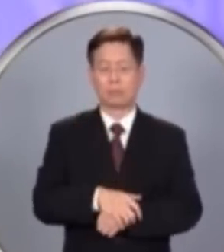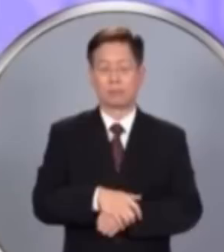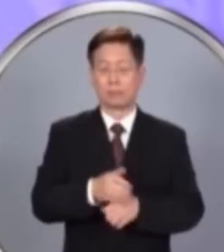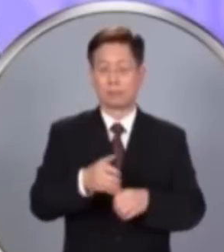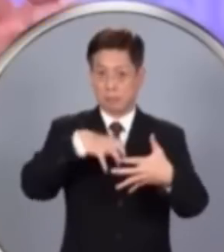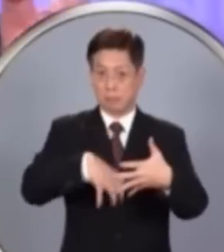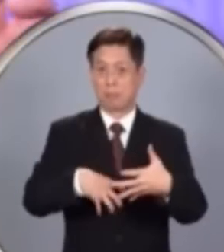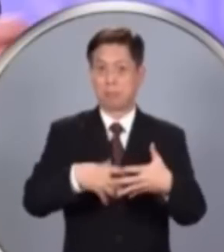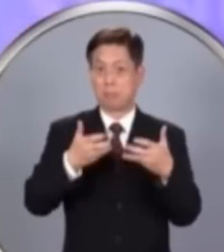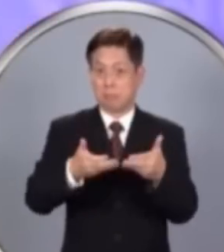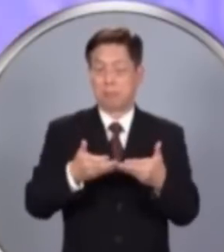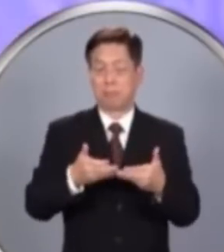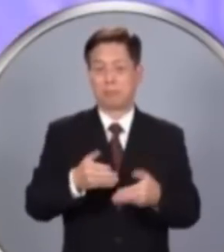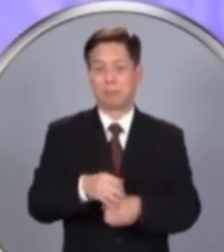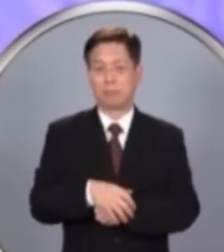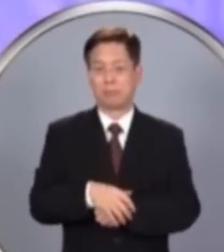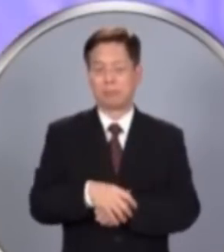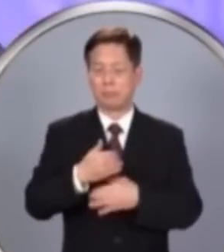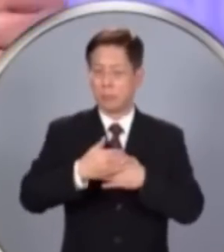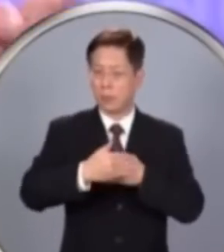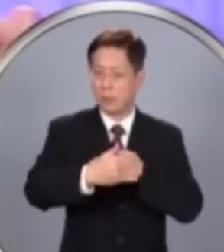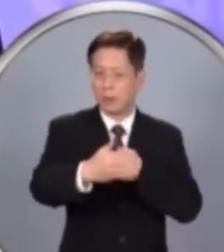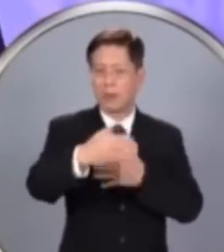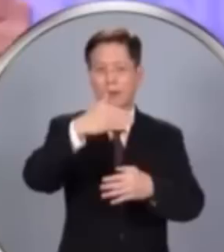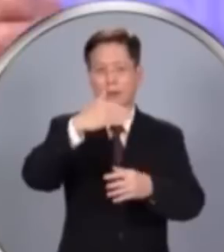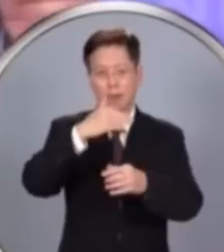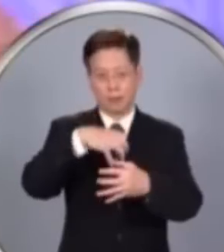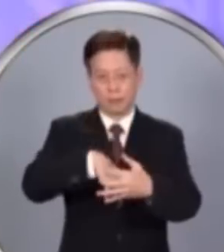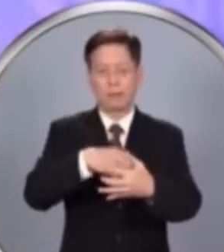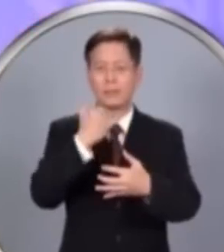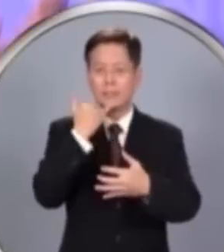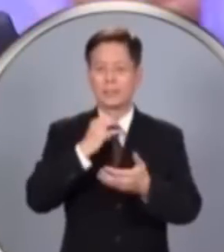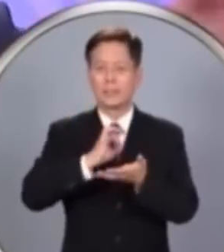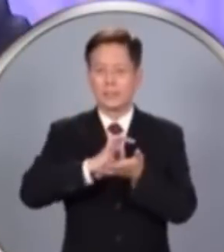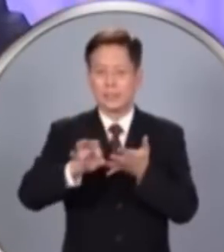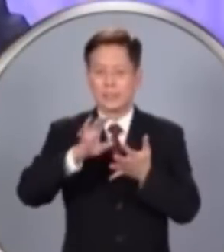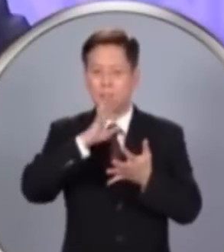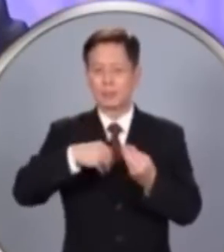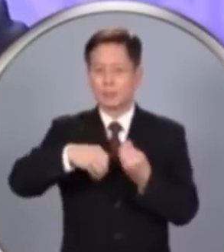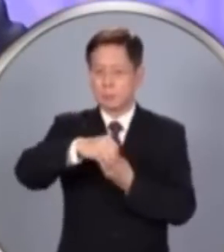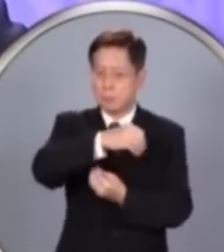我們在這個過程當中 可以善用政治槓桿跟對岸說